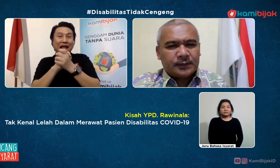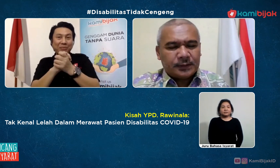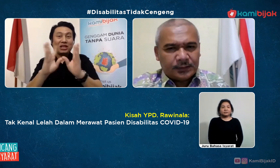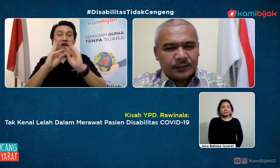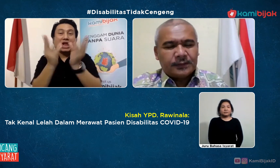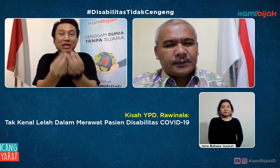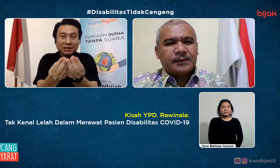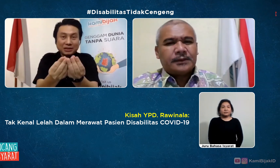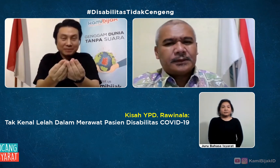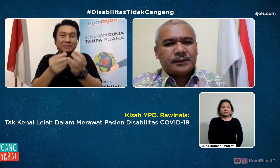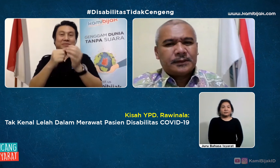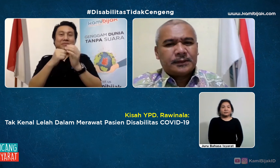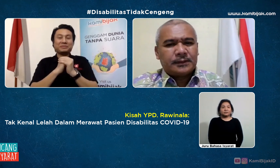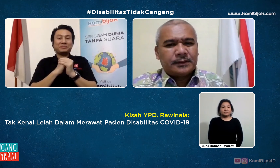Salam inklusi!